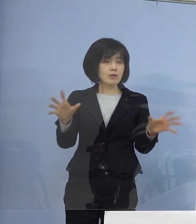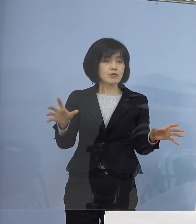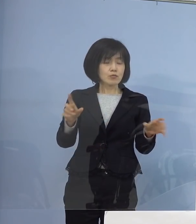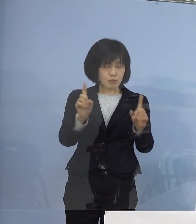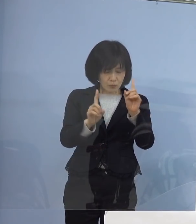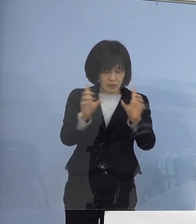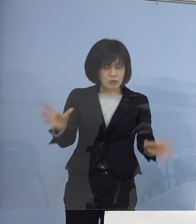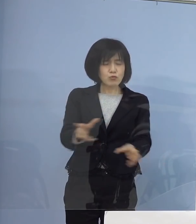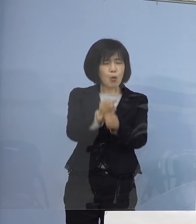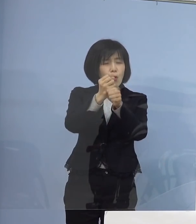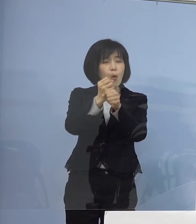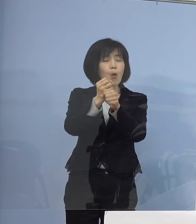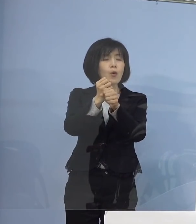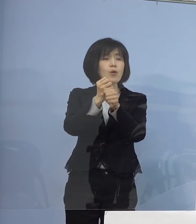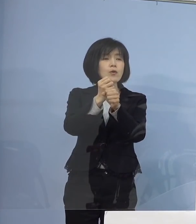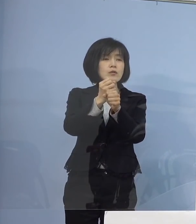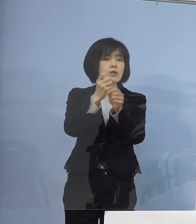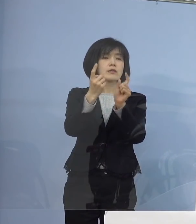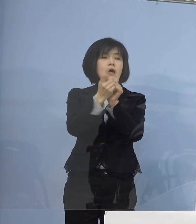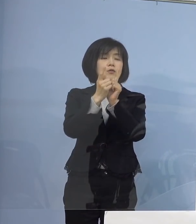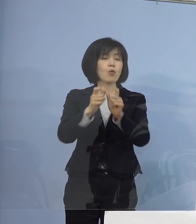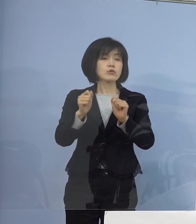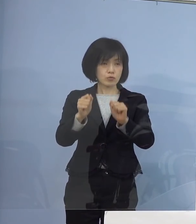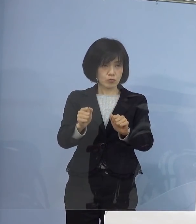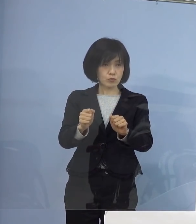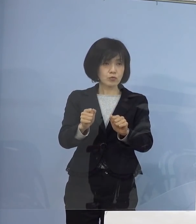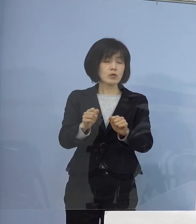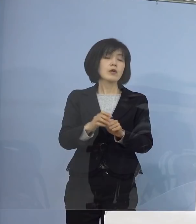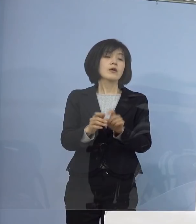ただこれに重要なのは箱ができたとしても